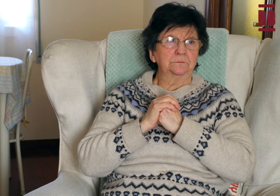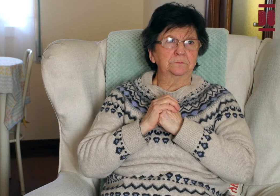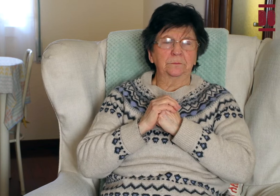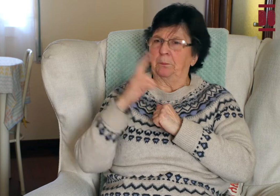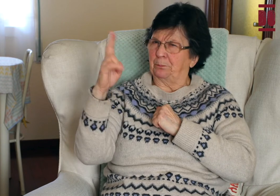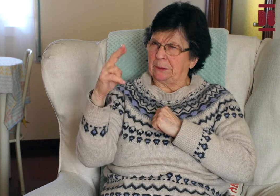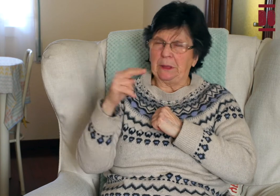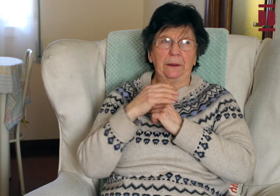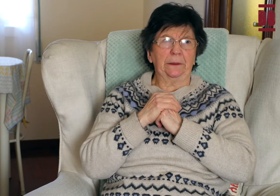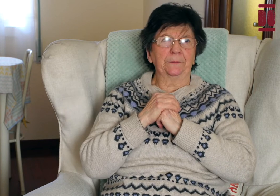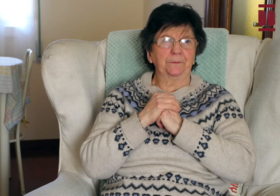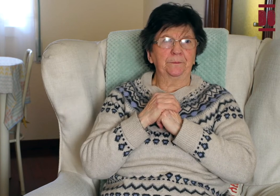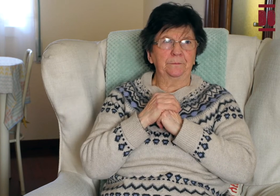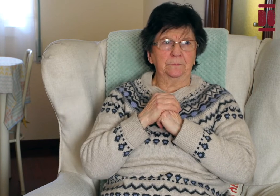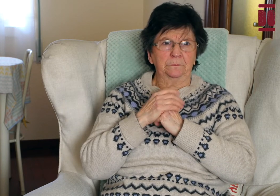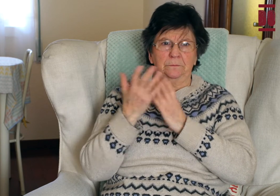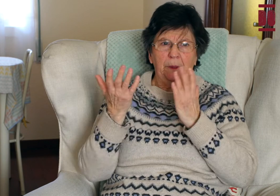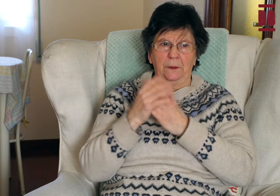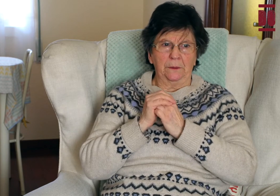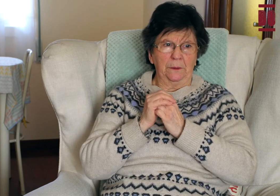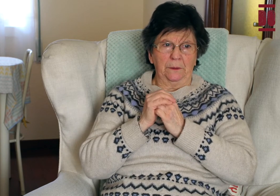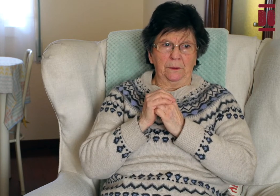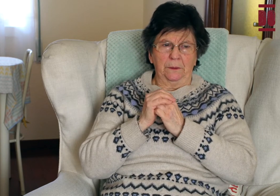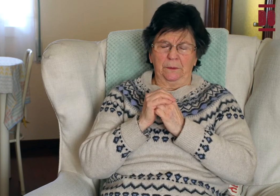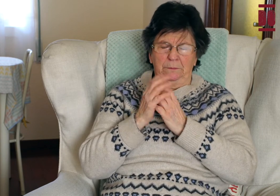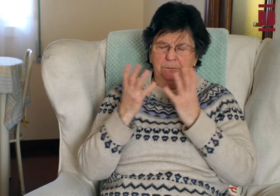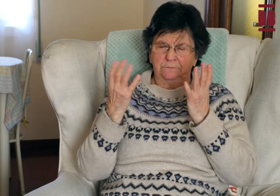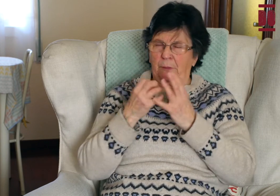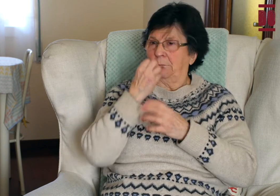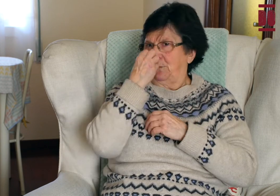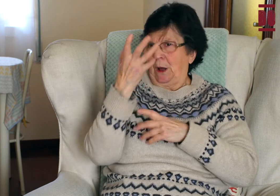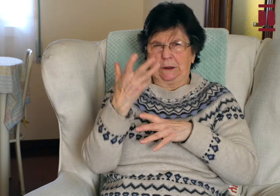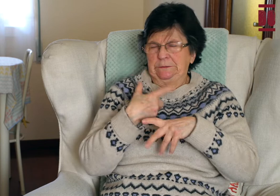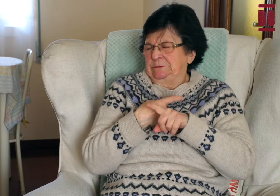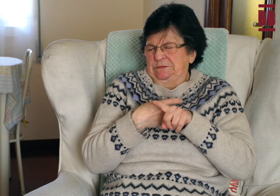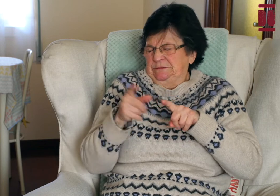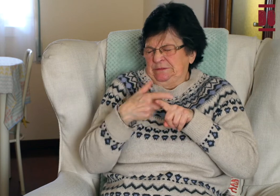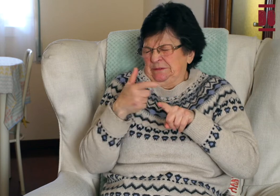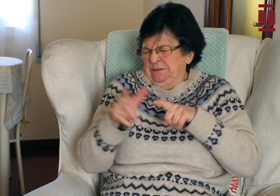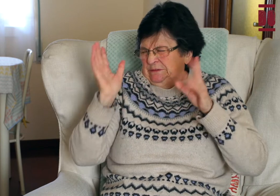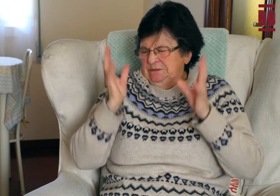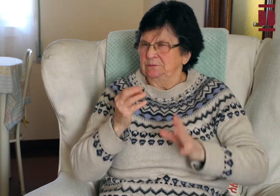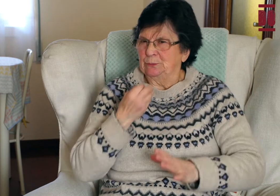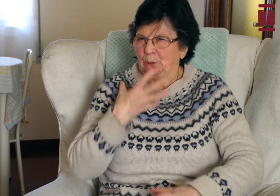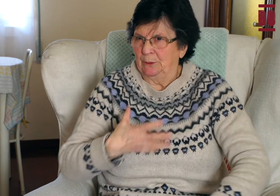y he pintado. Y, ¿qué más? A ver, y las flores y muchísimas cosas diferentes.